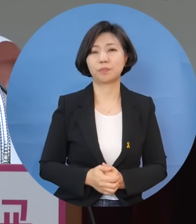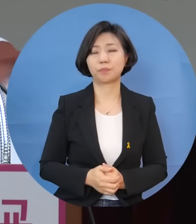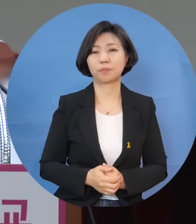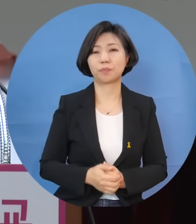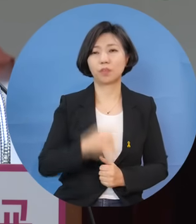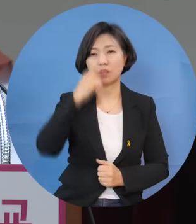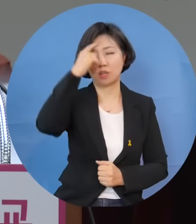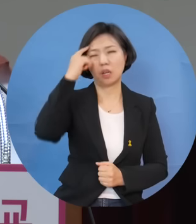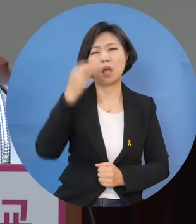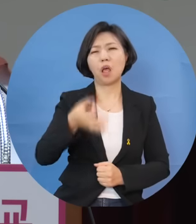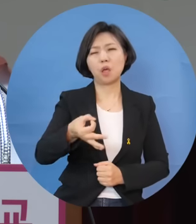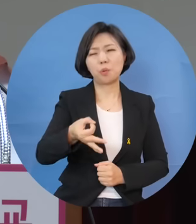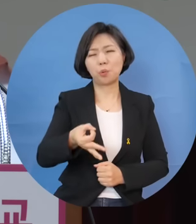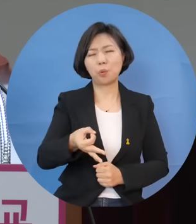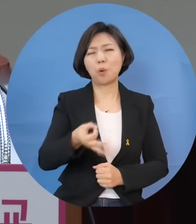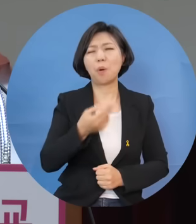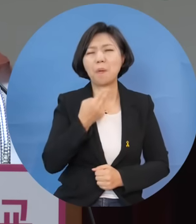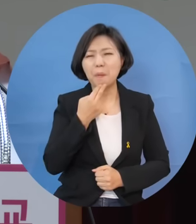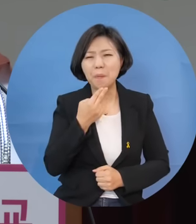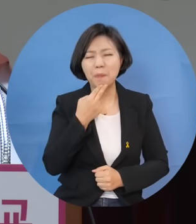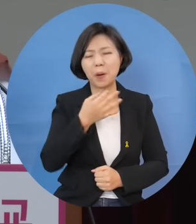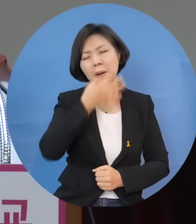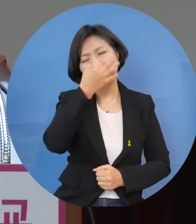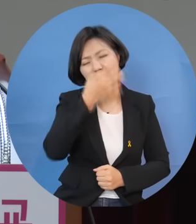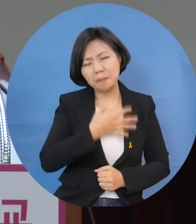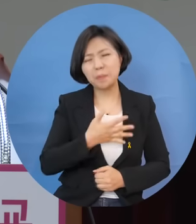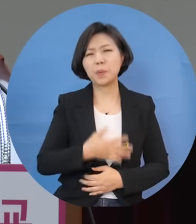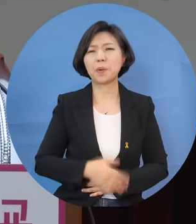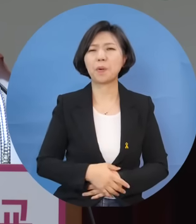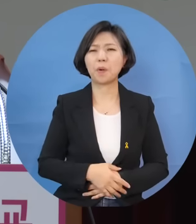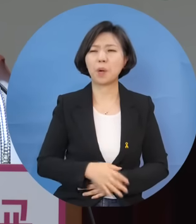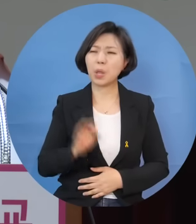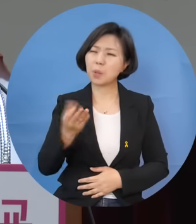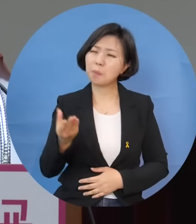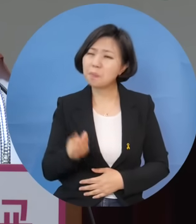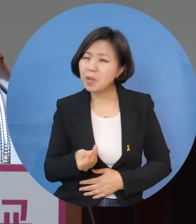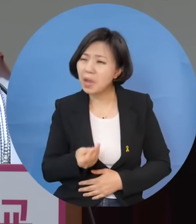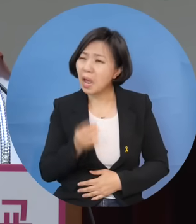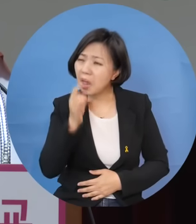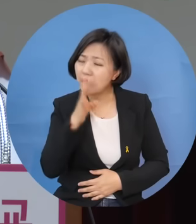"돈에 쪼들려서 힘들어 죽겠어요. 빌리면 안 될까요?", "빌려라"